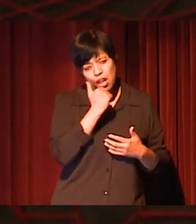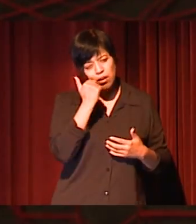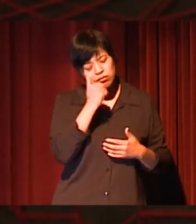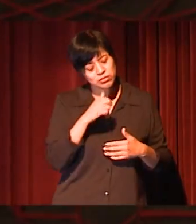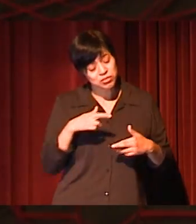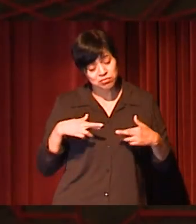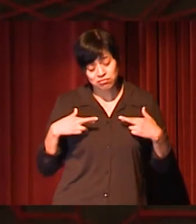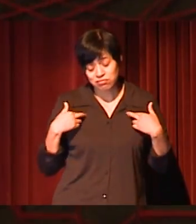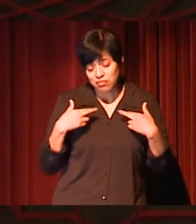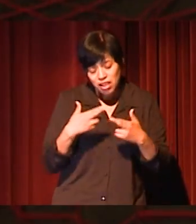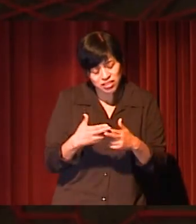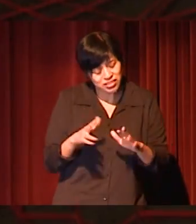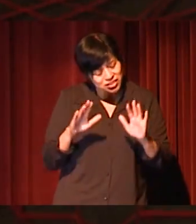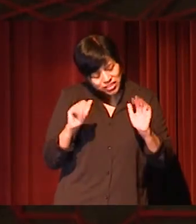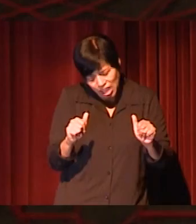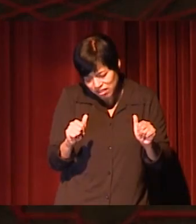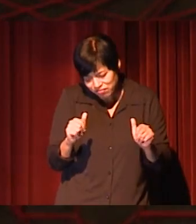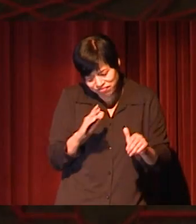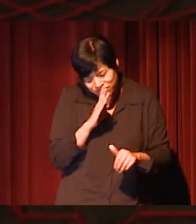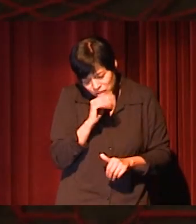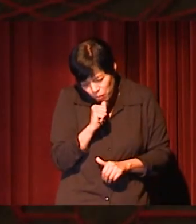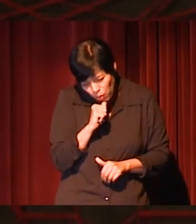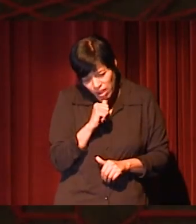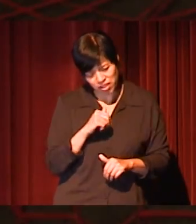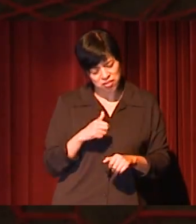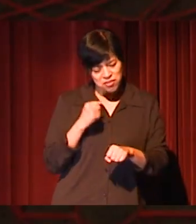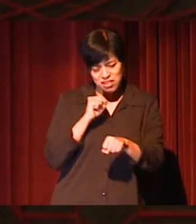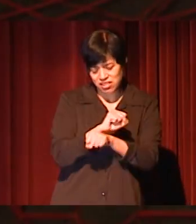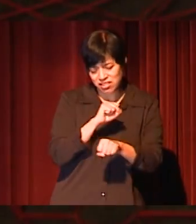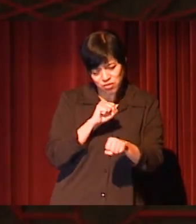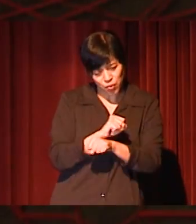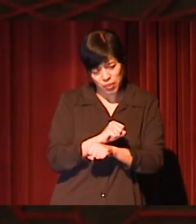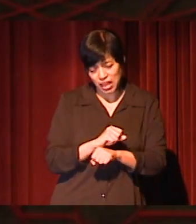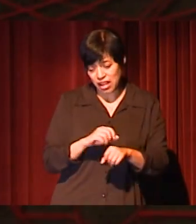"Maestra, ya no puedo más, voy a dejar la secundaria y me voy a poner a trabajar".